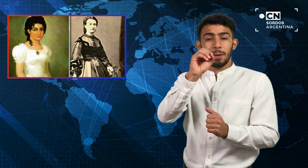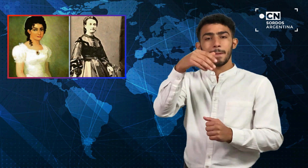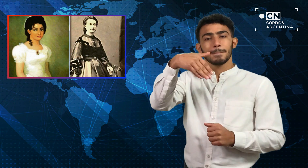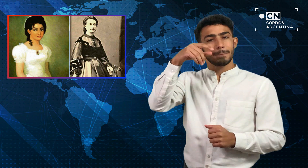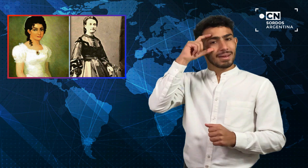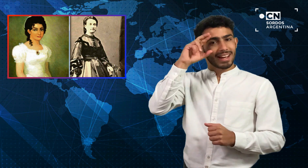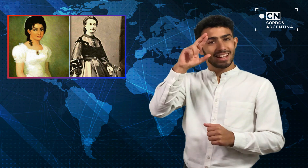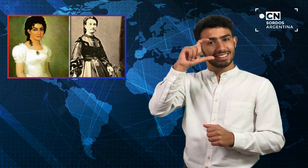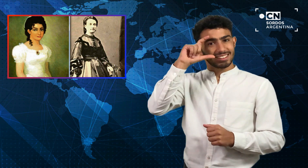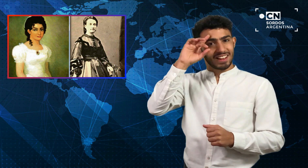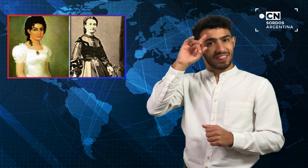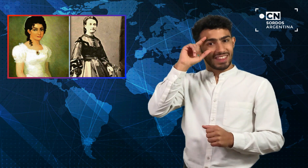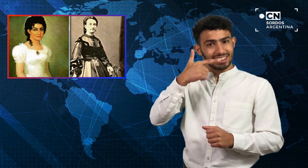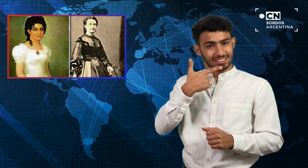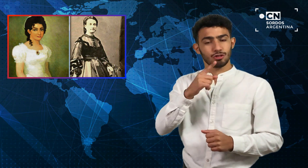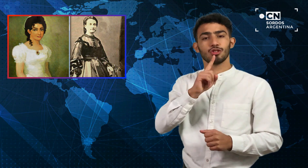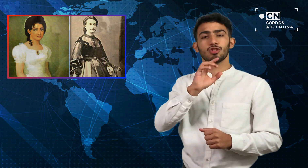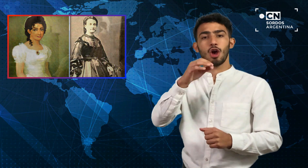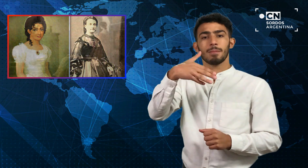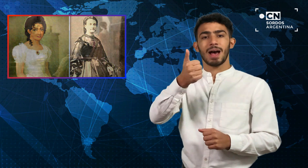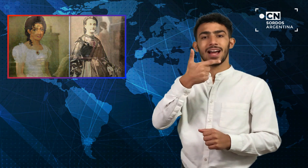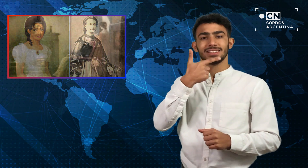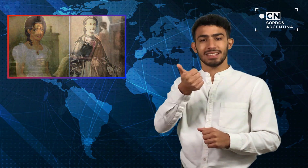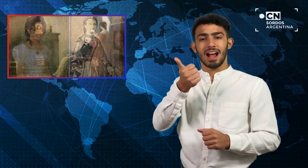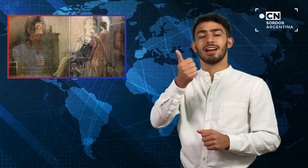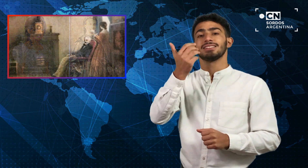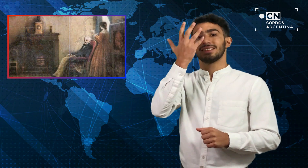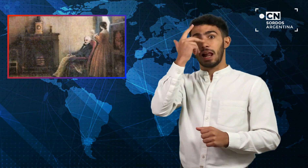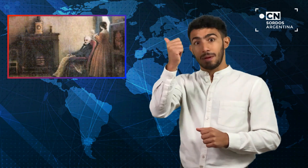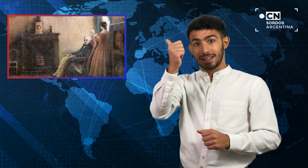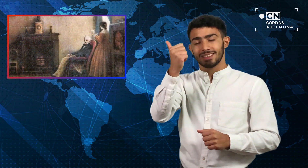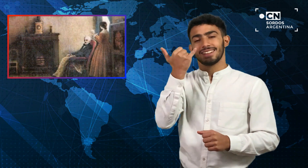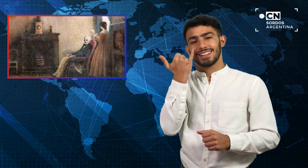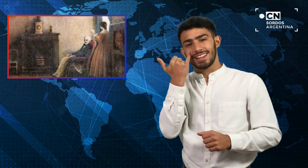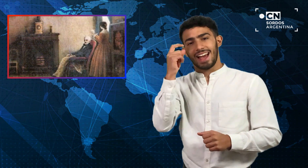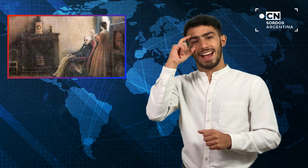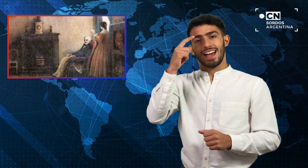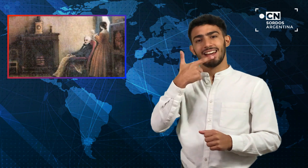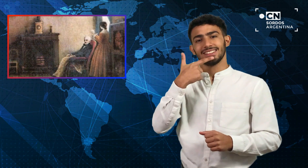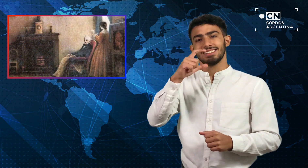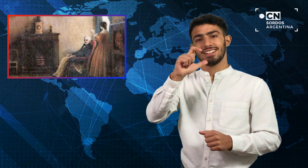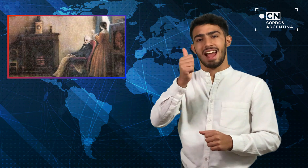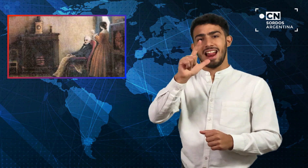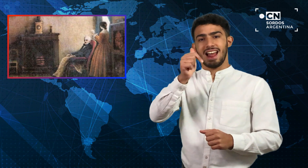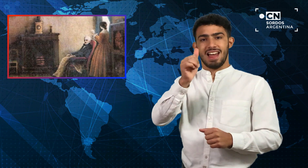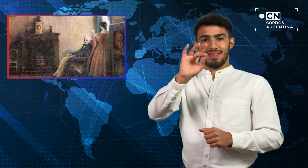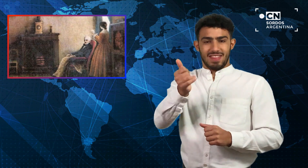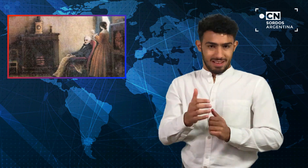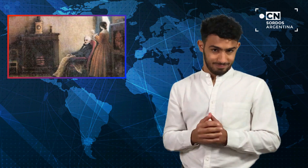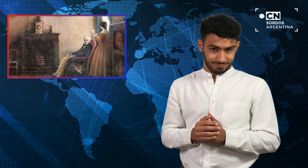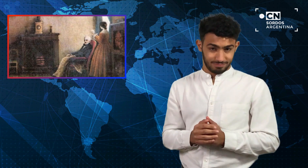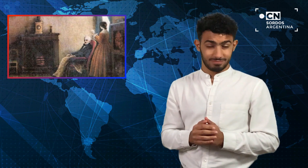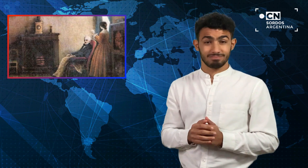Mercedes Tomasa San Martín y Escalada.